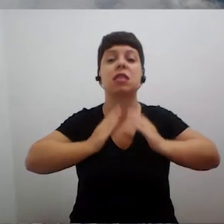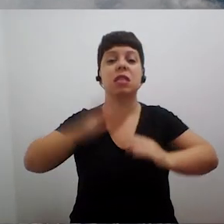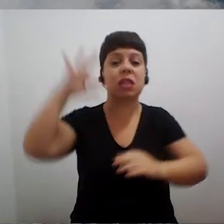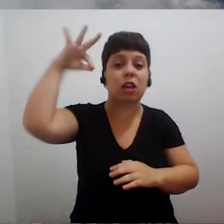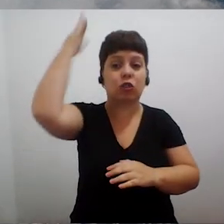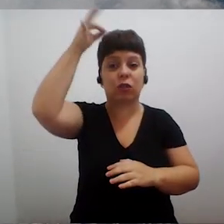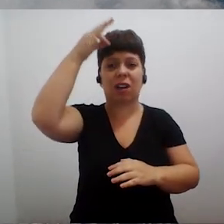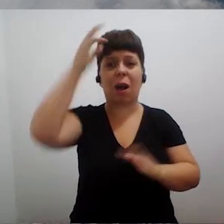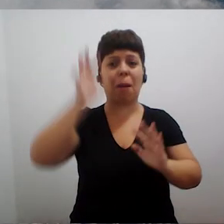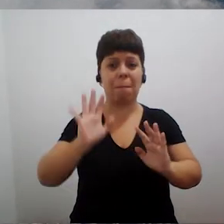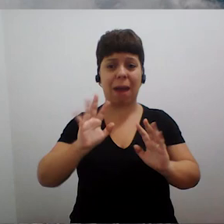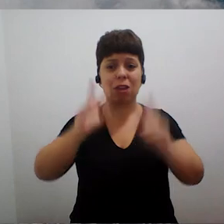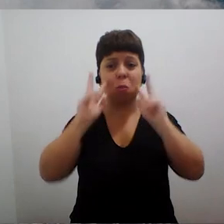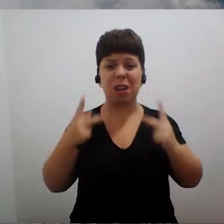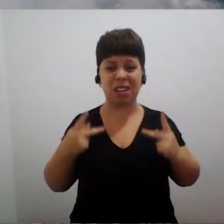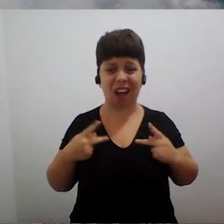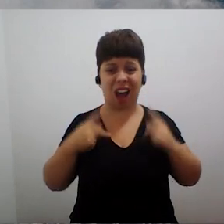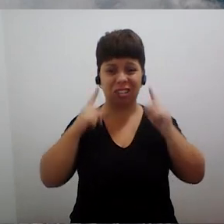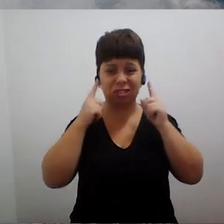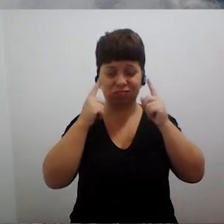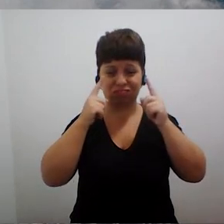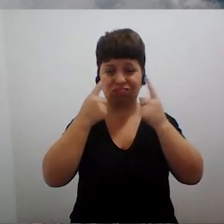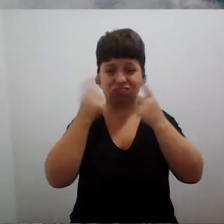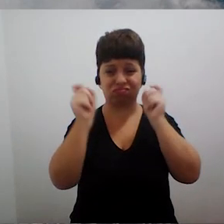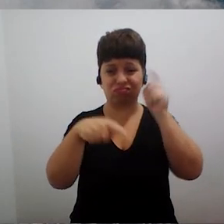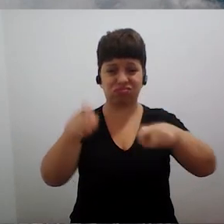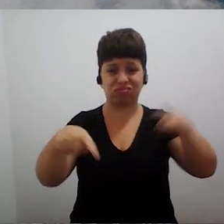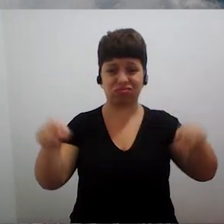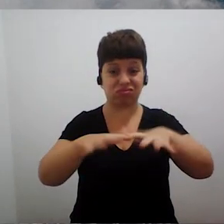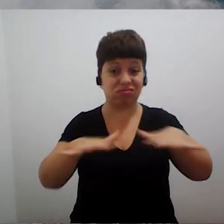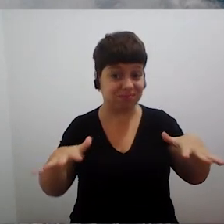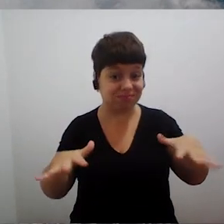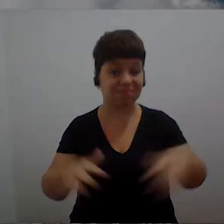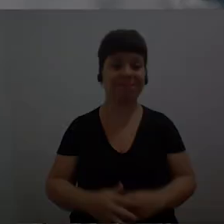e depois essa água é agredida pela própria humanidade?